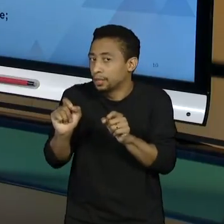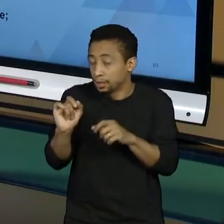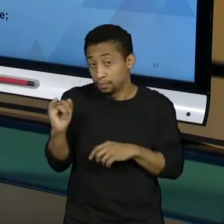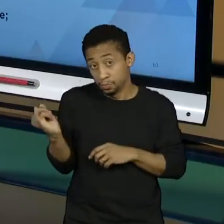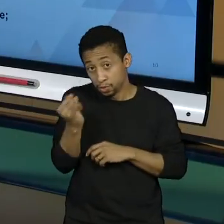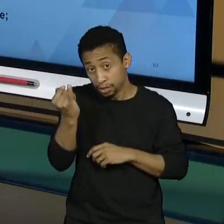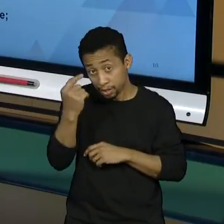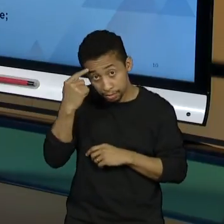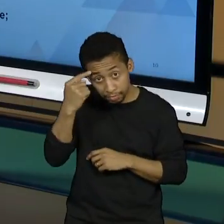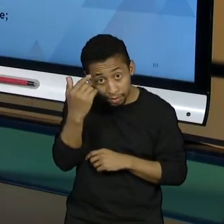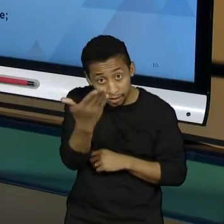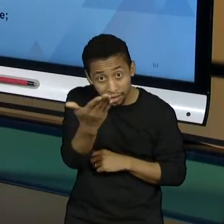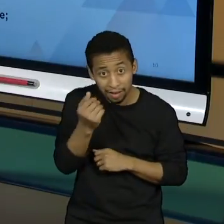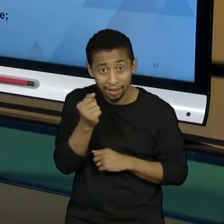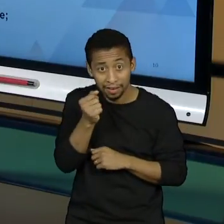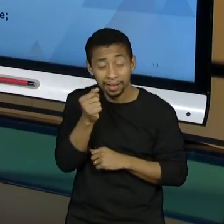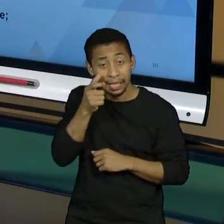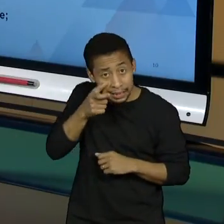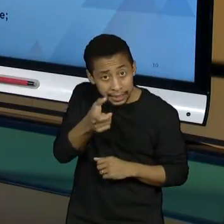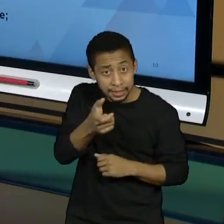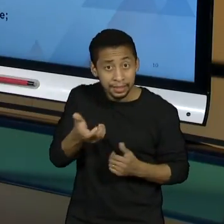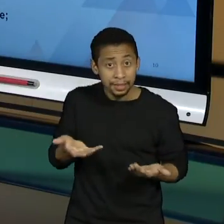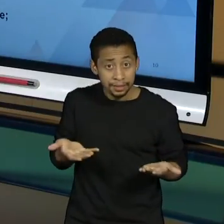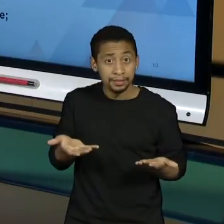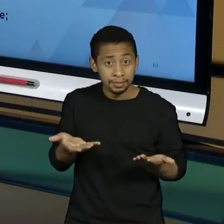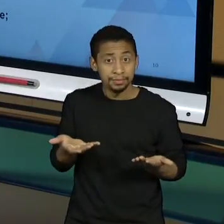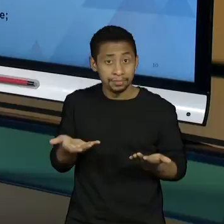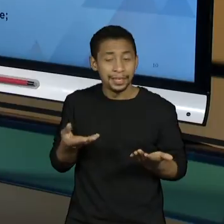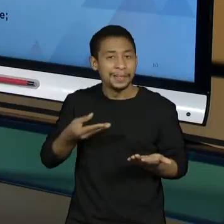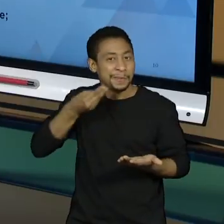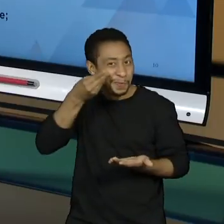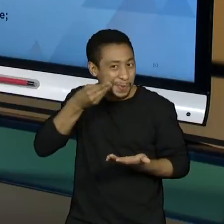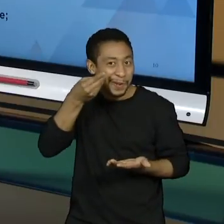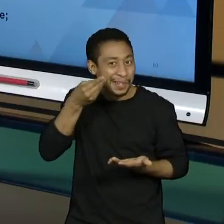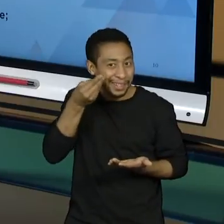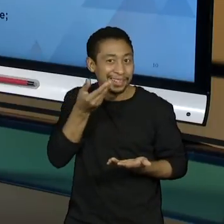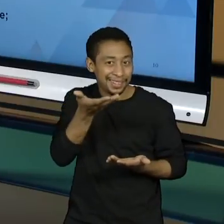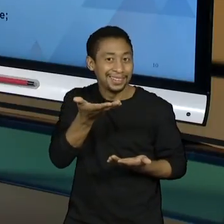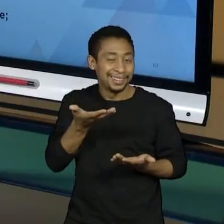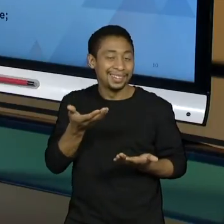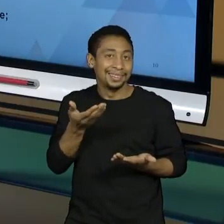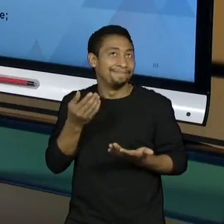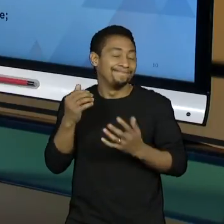VOCÊ FAZER ESSA EXPERIÊNCIA MENTAL "POXA, SE EU